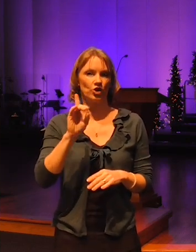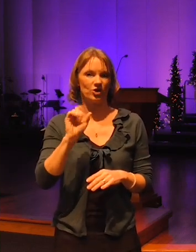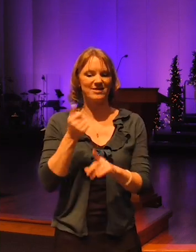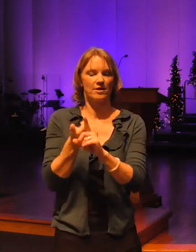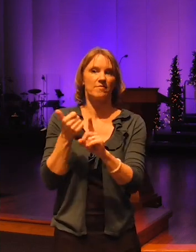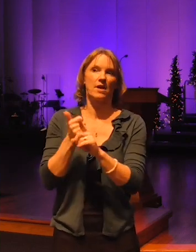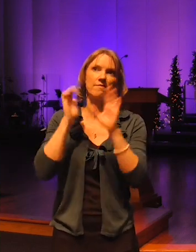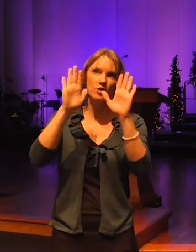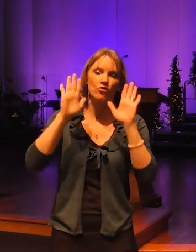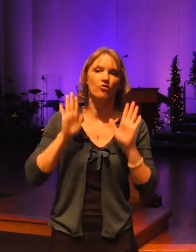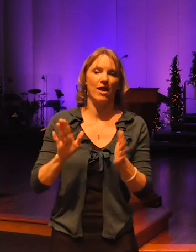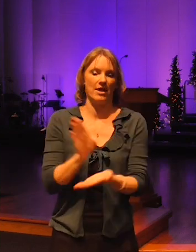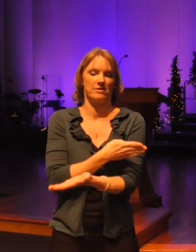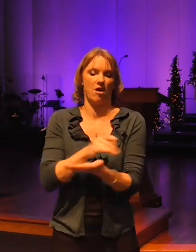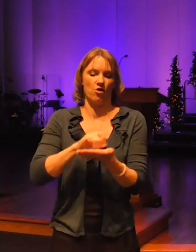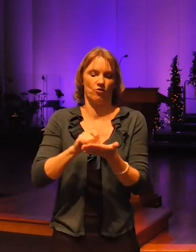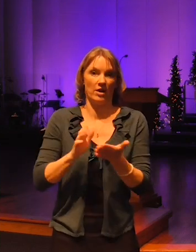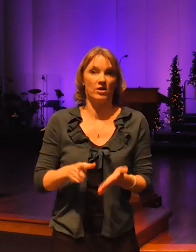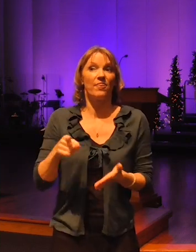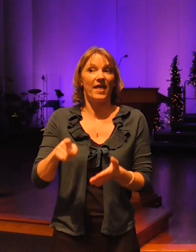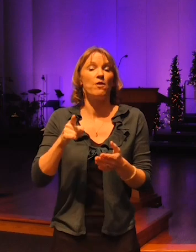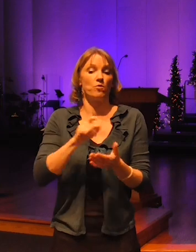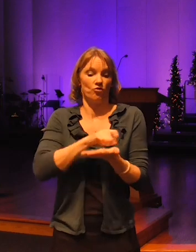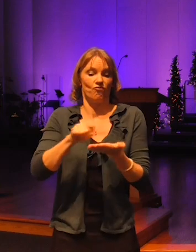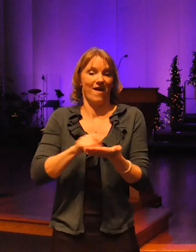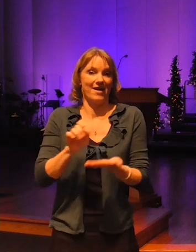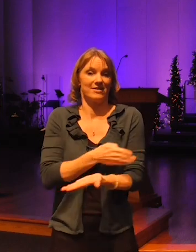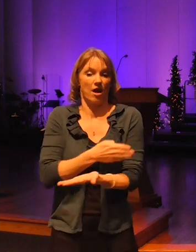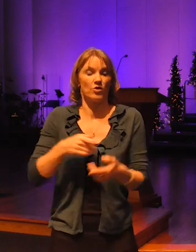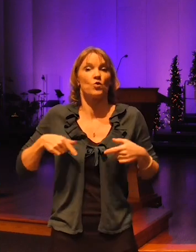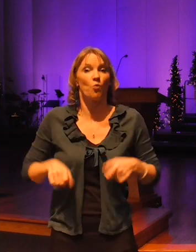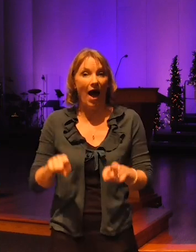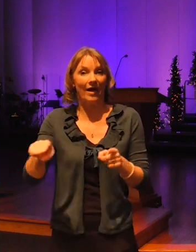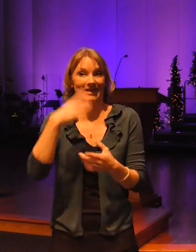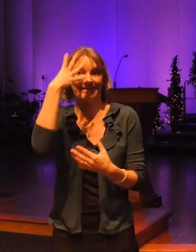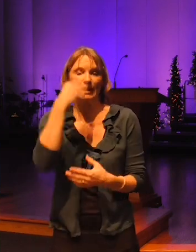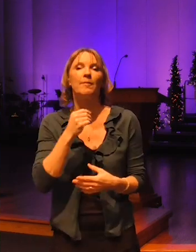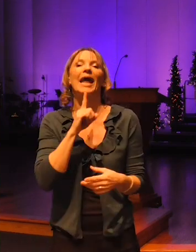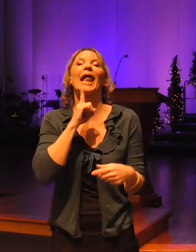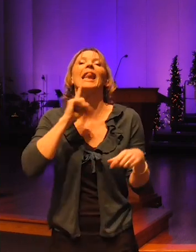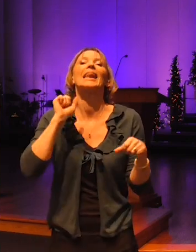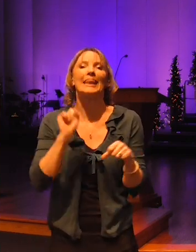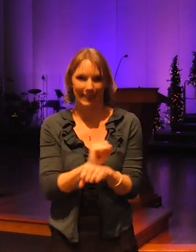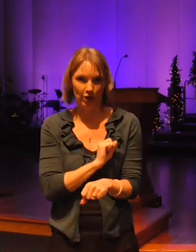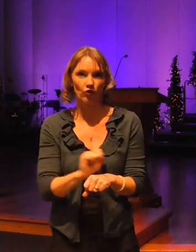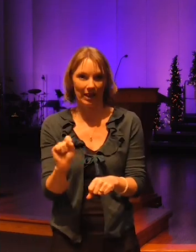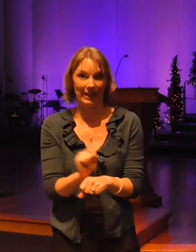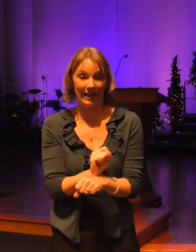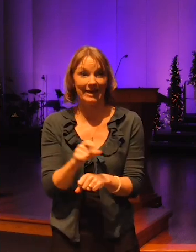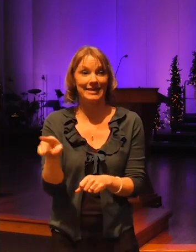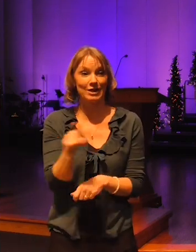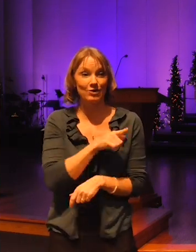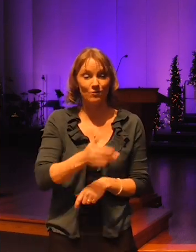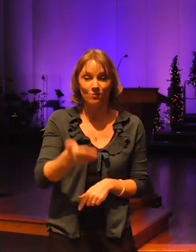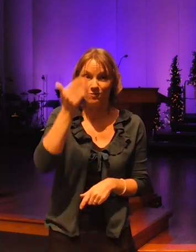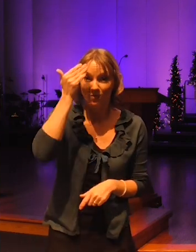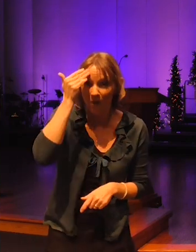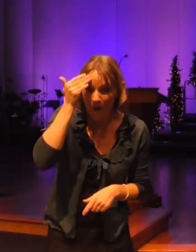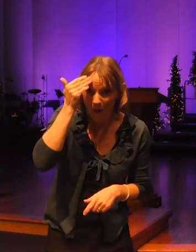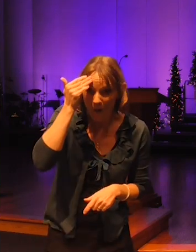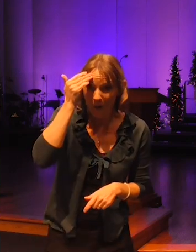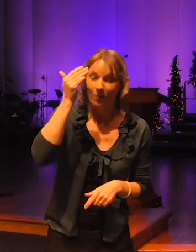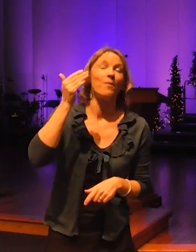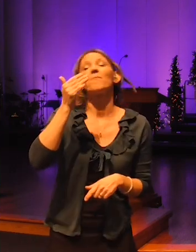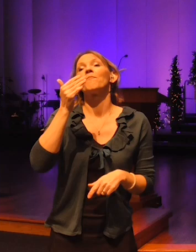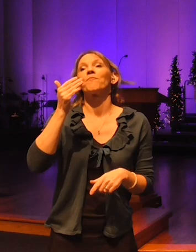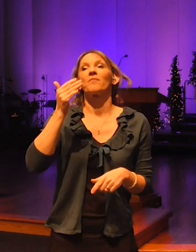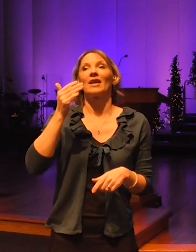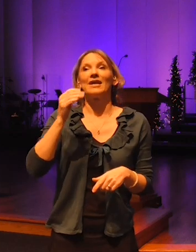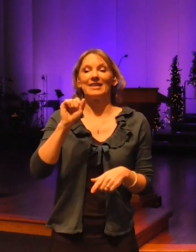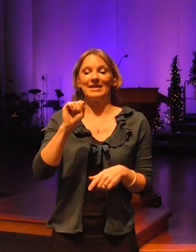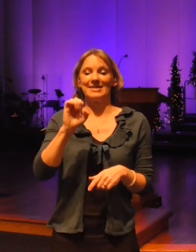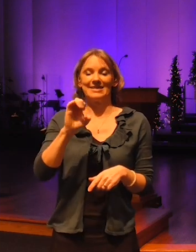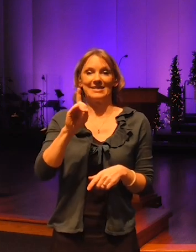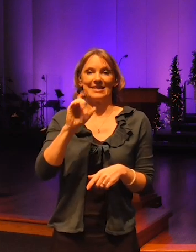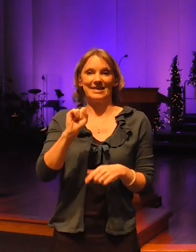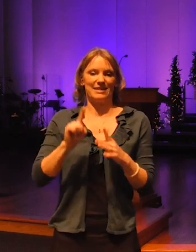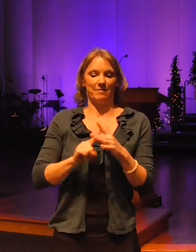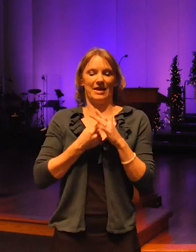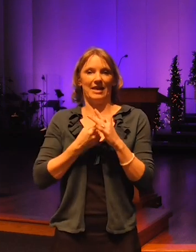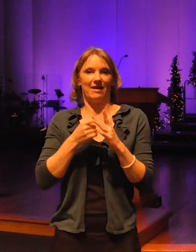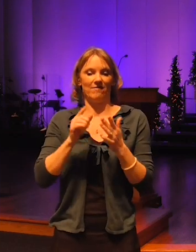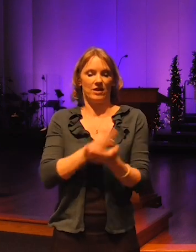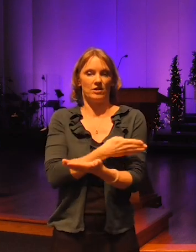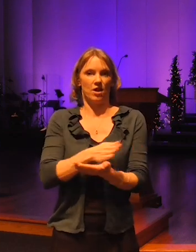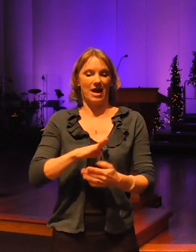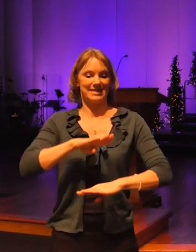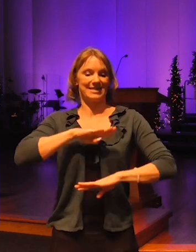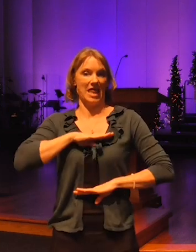canciones mientras dormían, literalmente. ¿Sabías que las semillas de la canción Satisfaction le llegaron a Keith